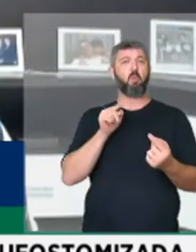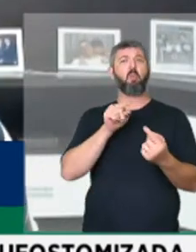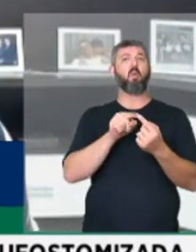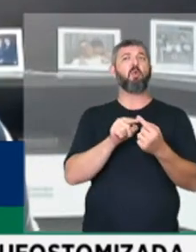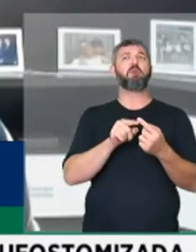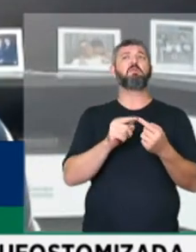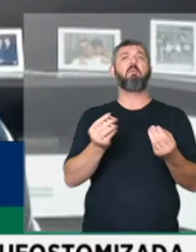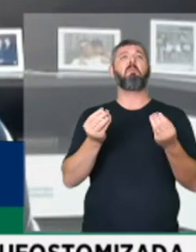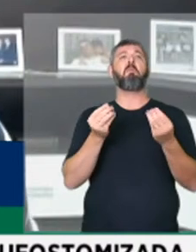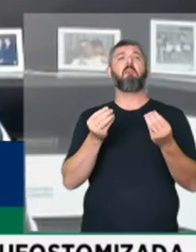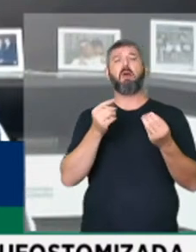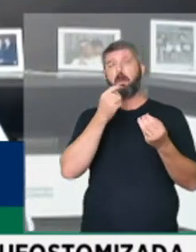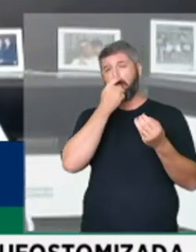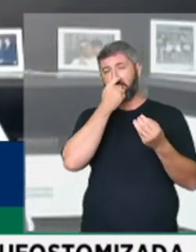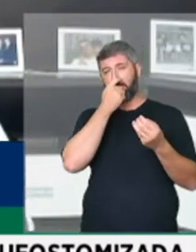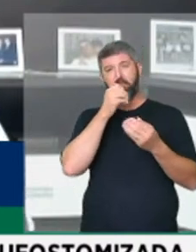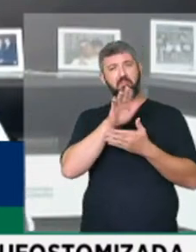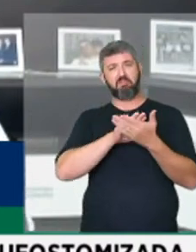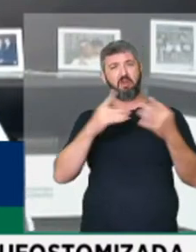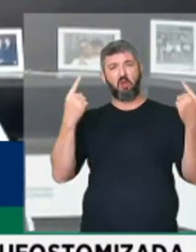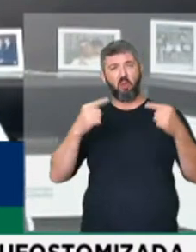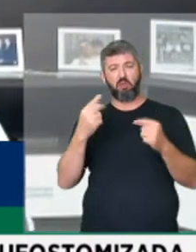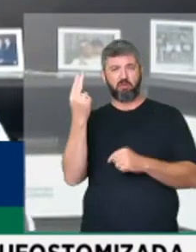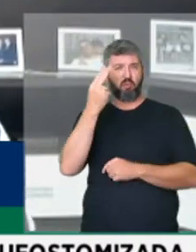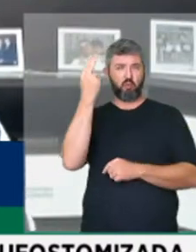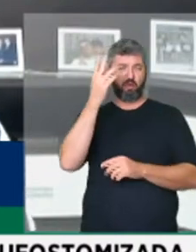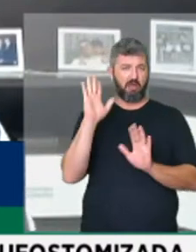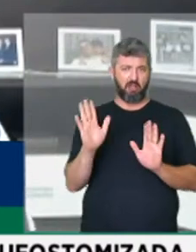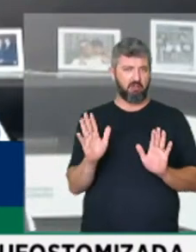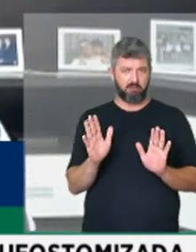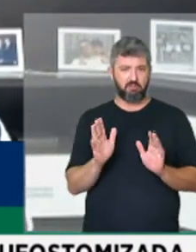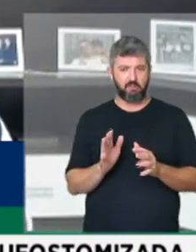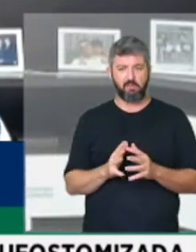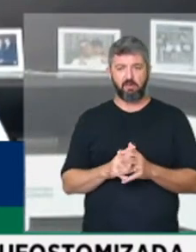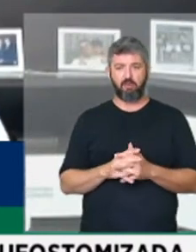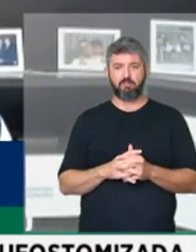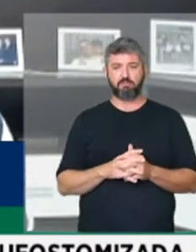ZACHARIAS CALIL , NESSE MOMENTO MINHA POSIÇÃO FAVORÁVEL AO PROJETO CUJO